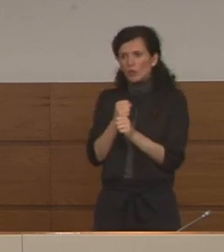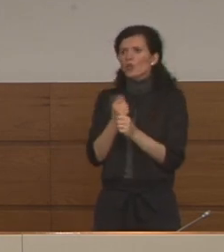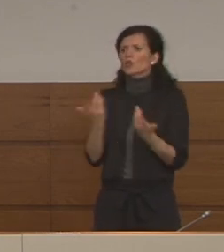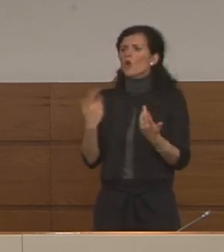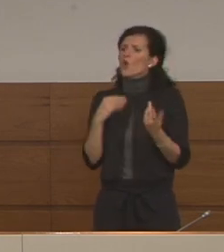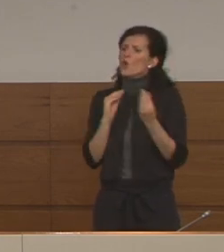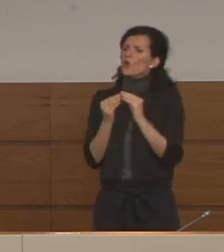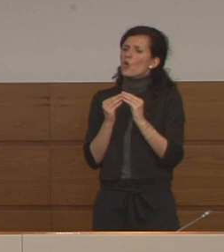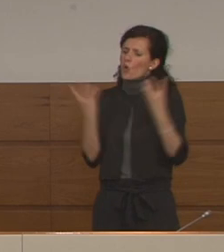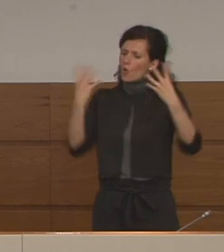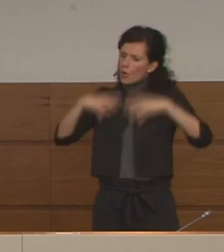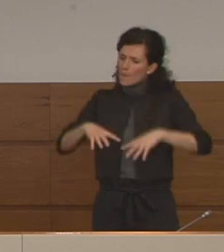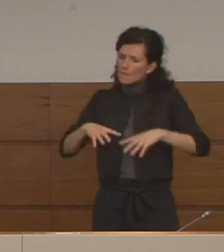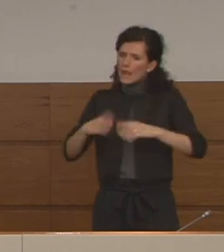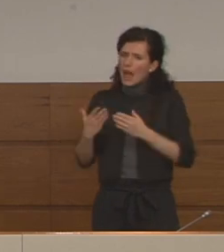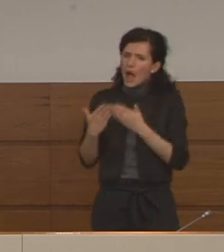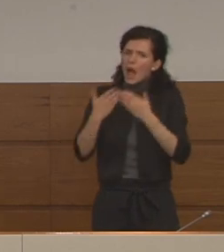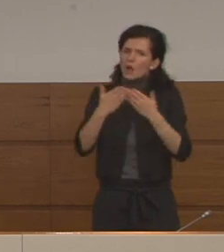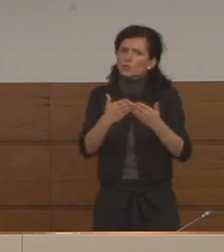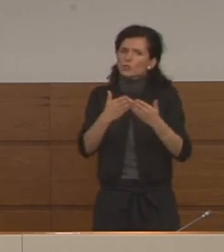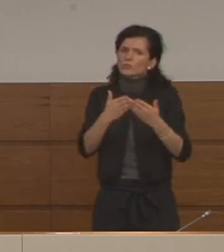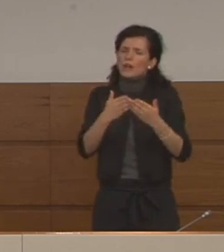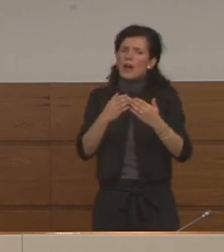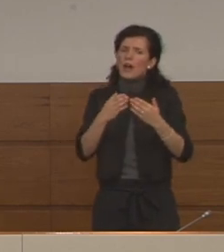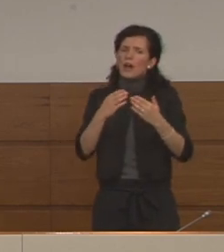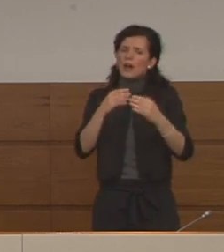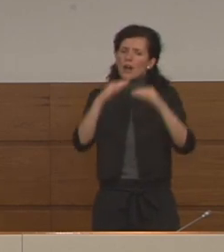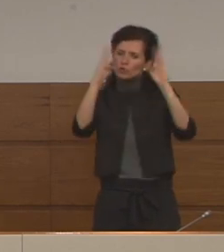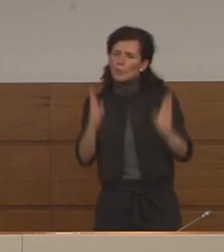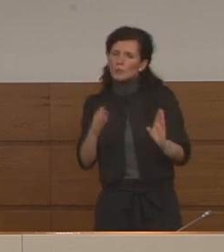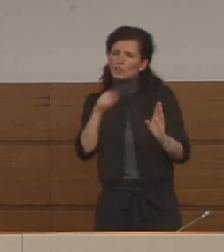organizzando, rafforzando l'attività domiciliare? E riprendo anche la